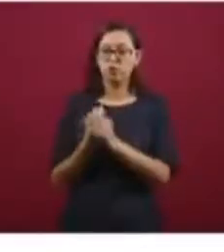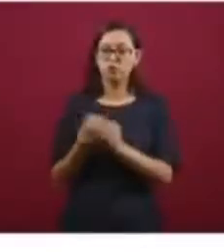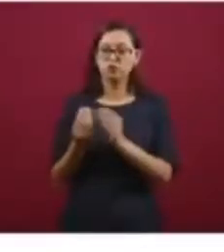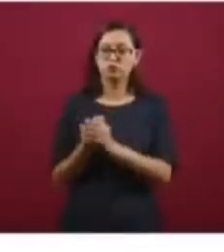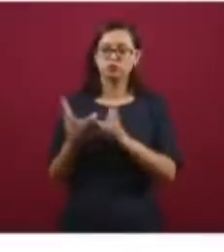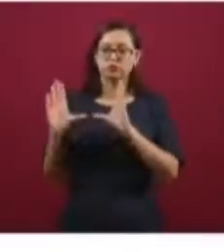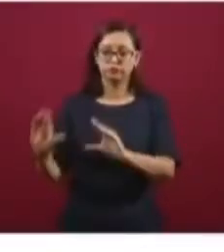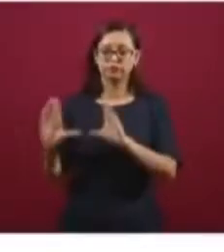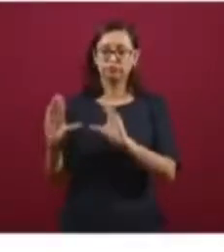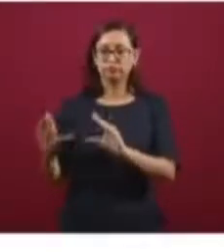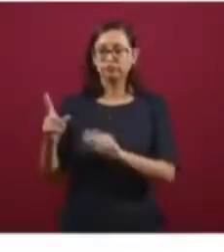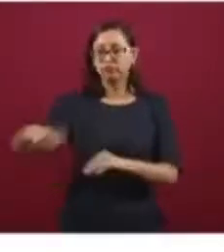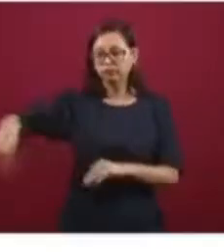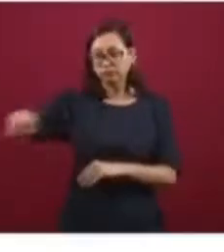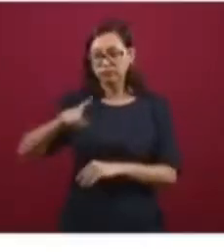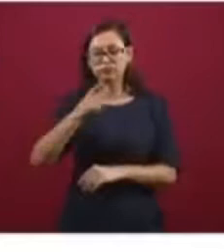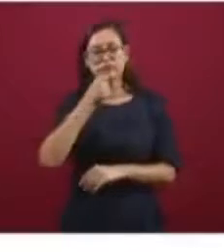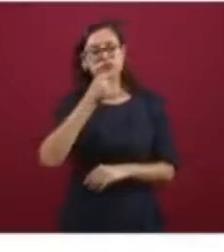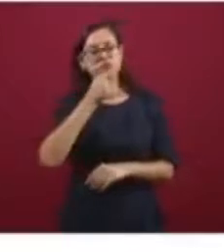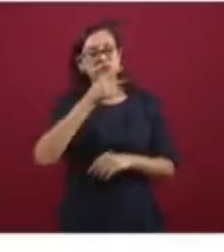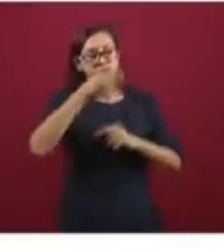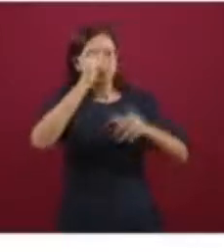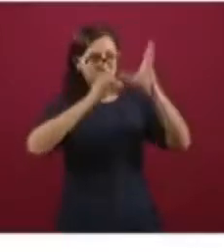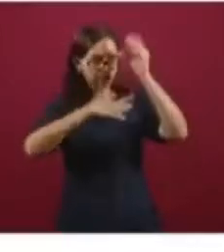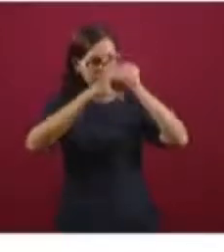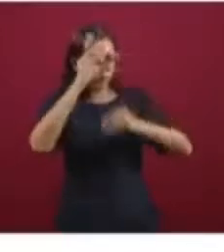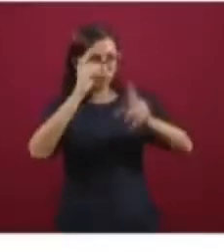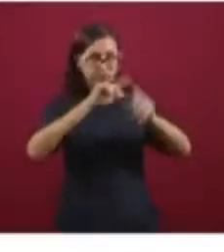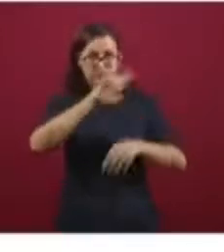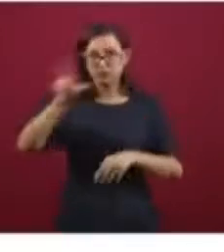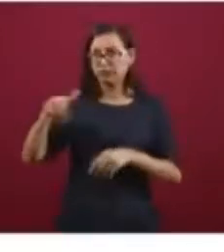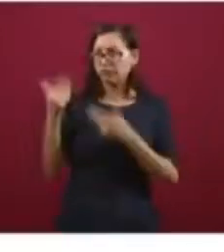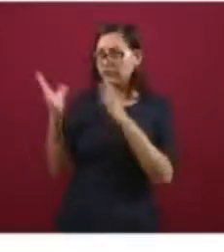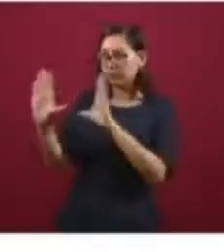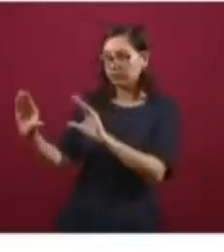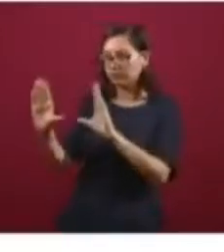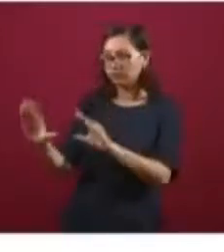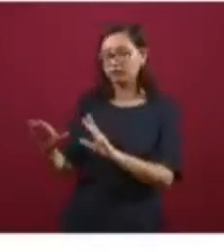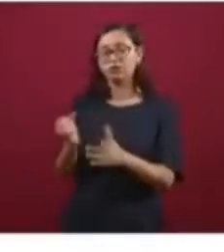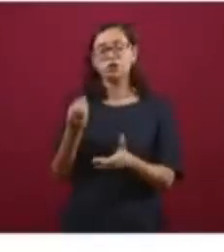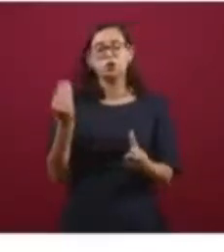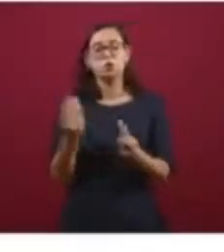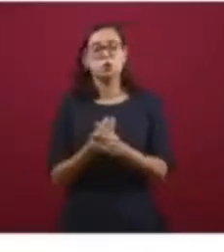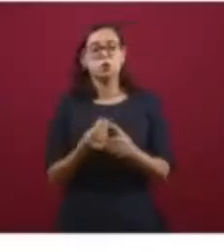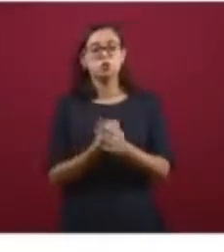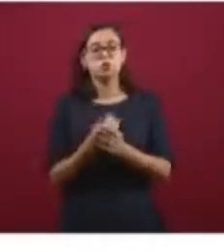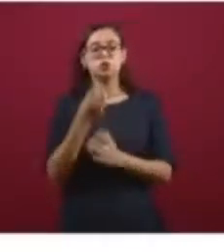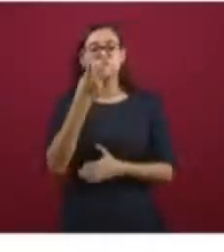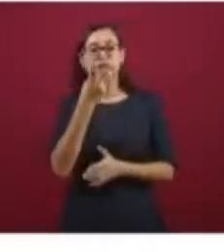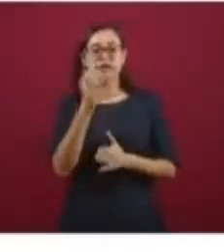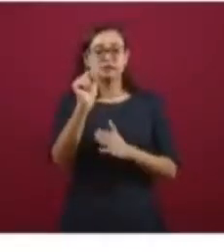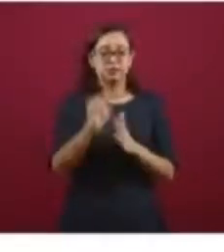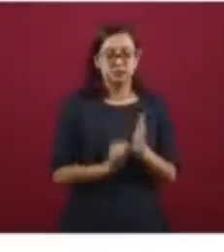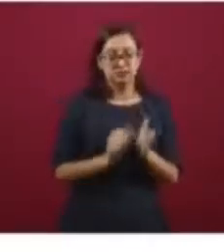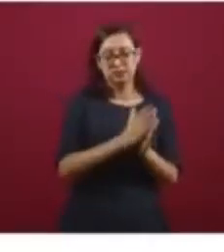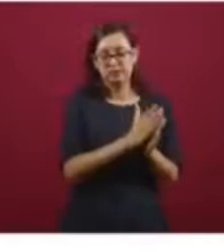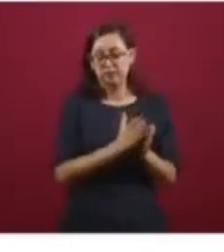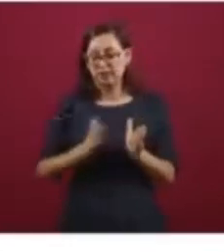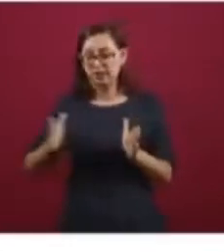para formación policial para instructores. Este curso es de tres meses y lo estamos dando